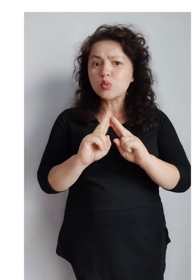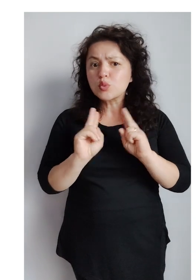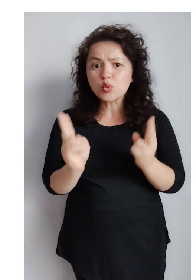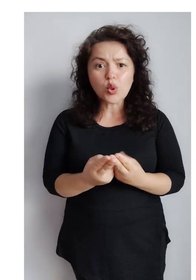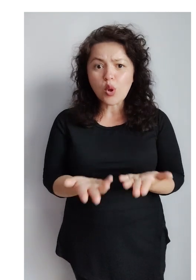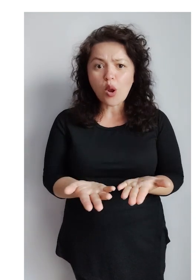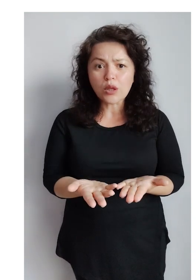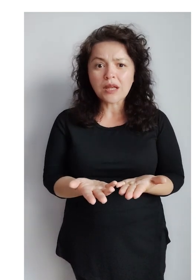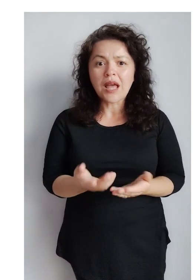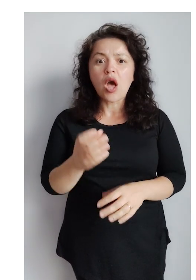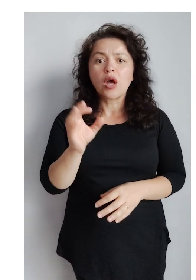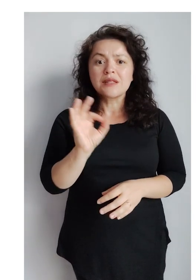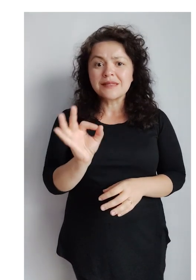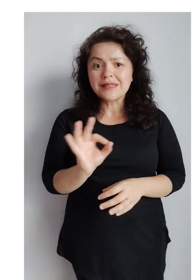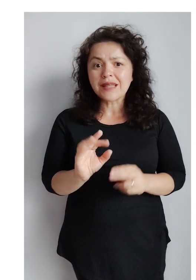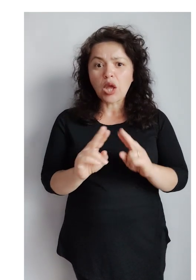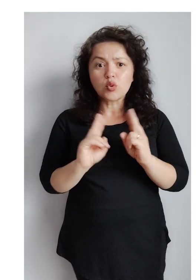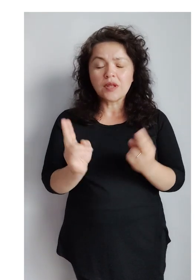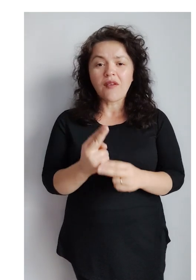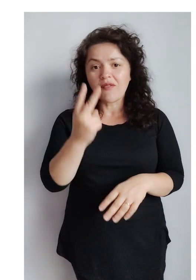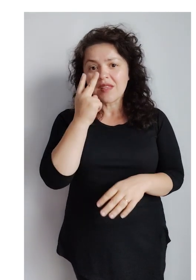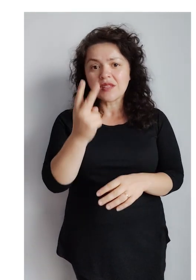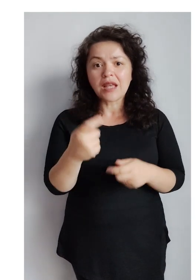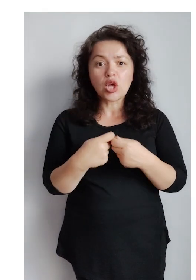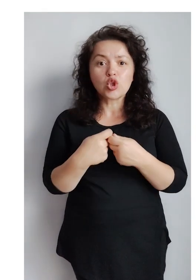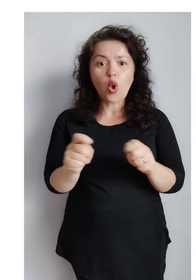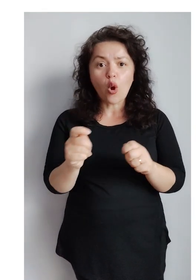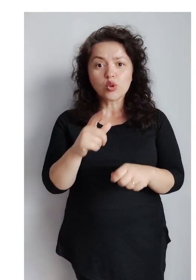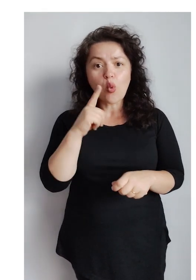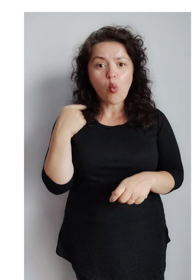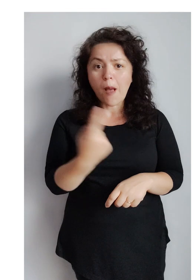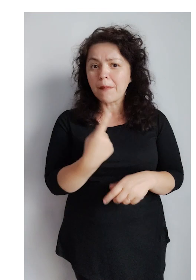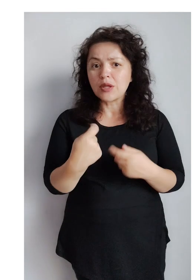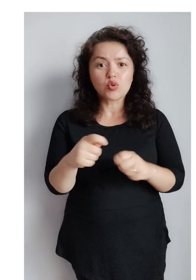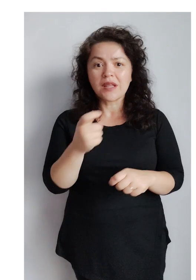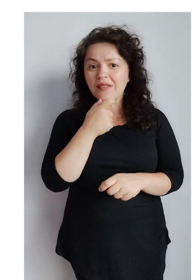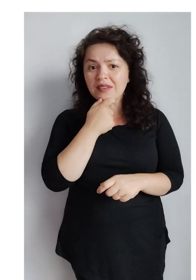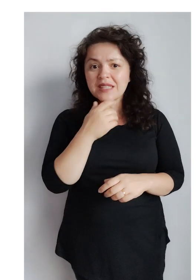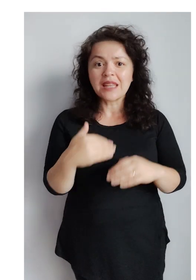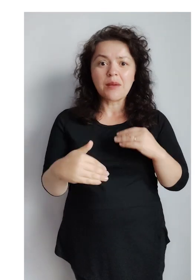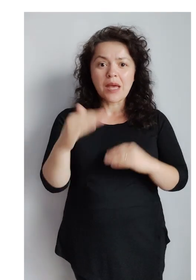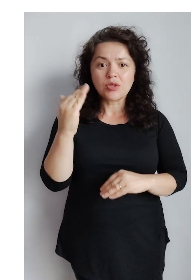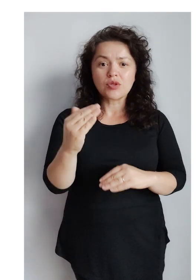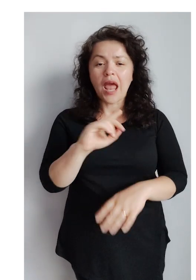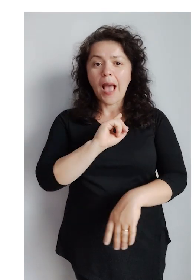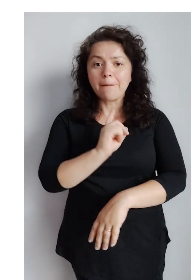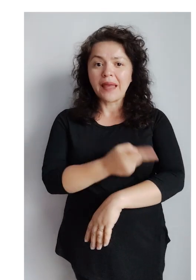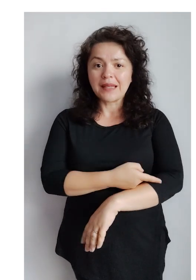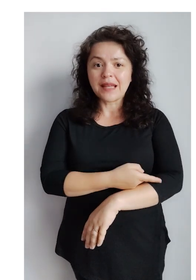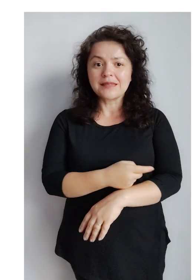Conceptul de D.U. vizează toți oamenii de toate vârstele, dimensiunile și abilitățile.